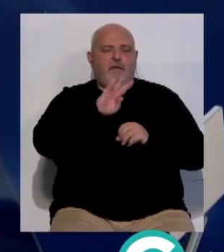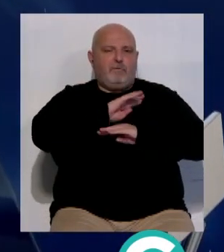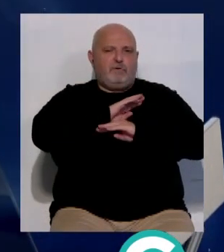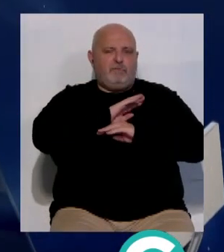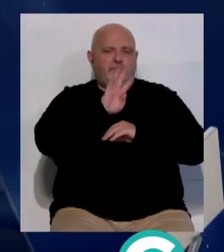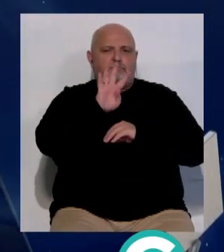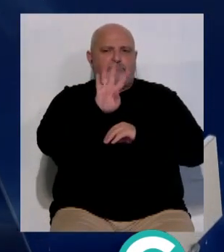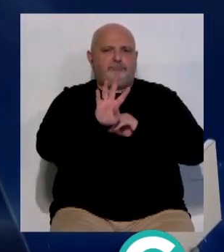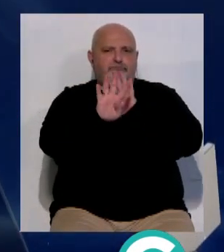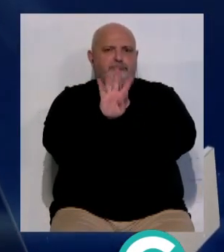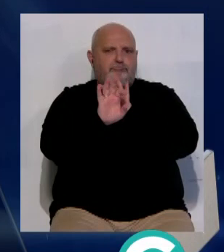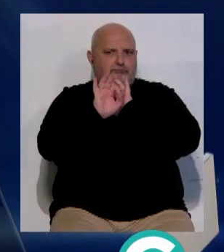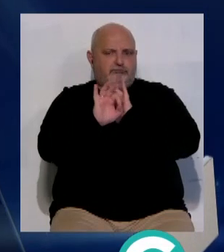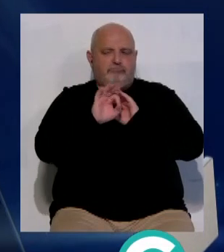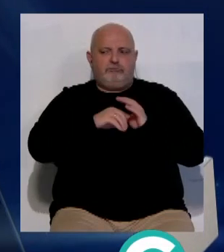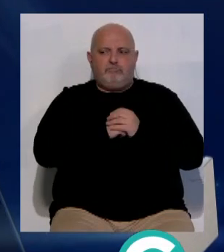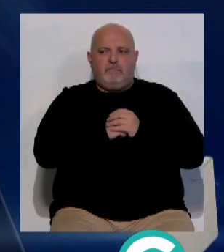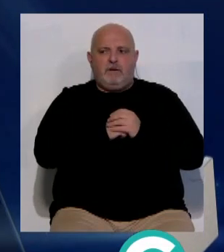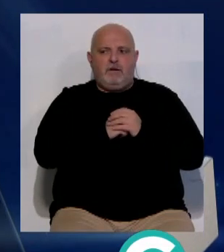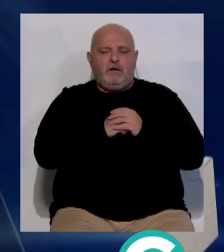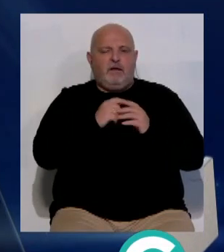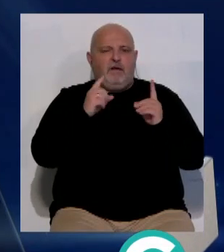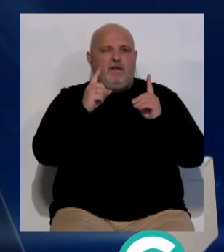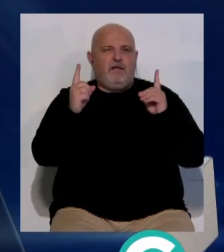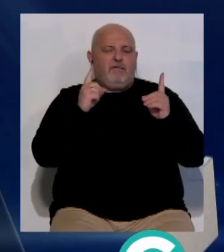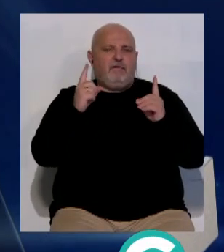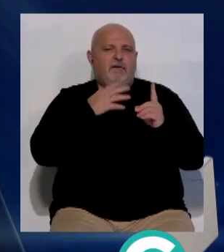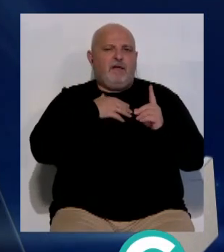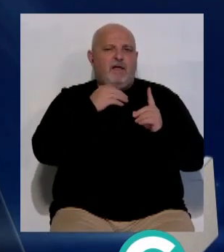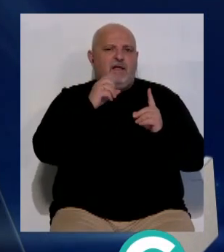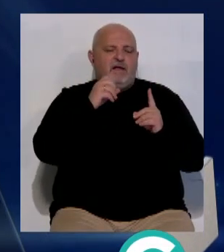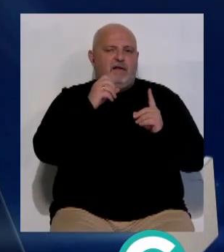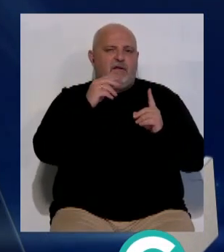Kevin en la derecha Manu Sánchez en la izquierda central de la defensa para starf y Núñez doble